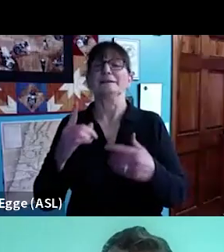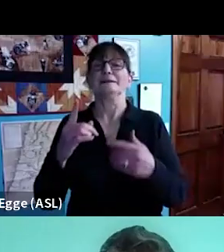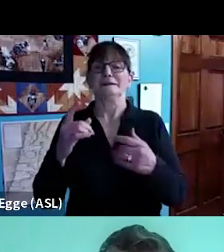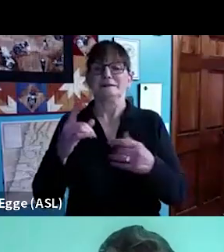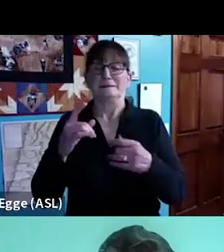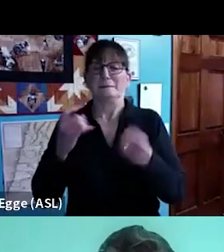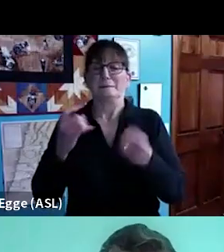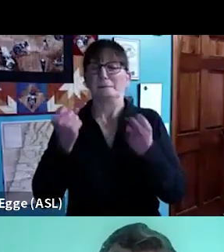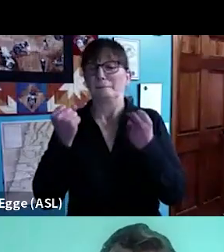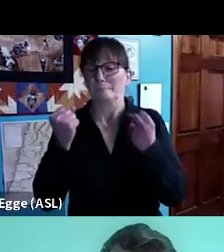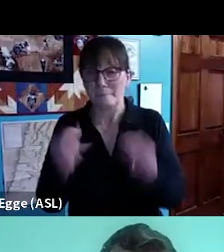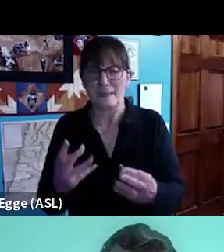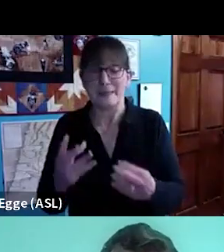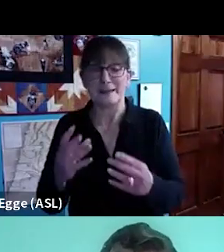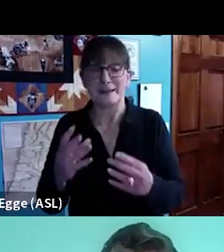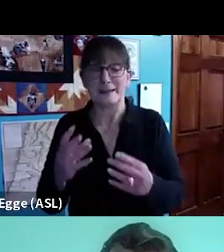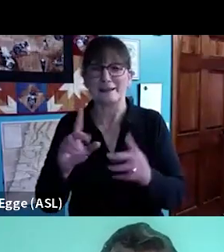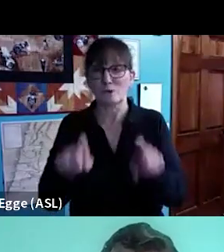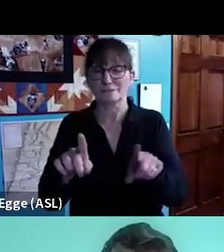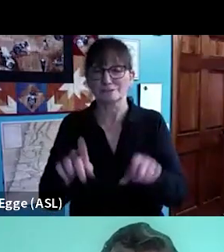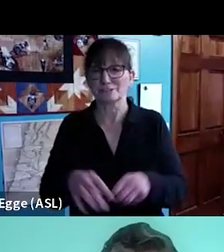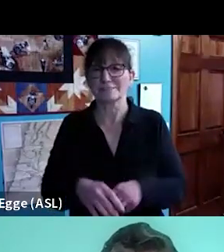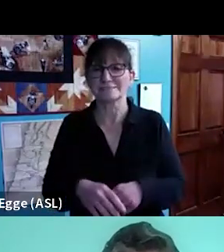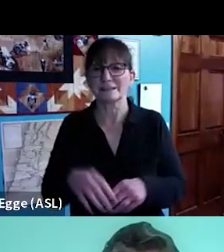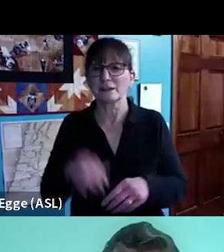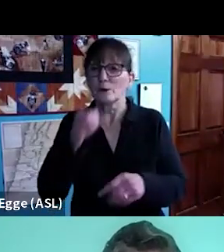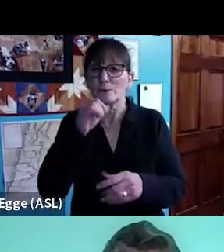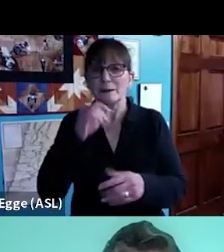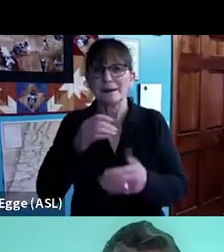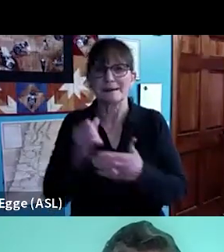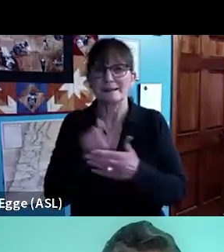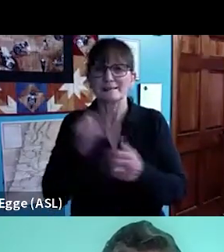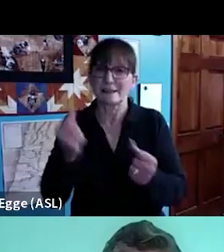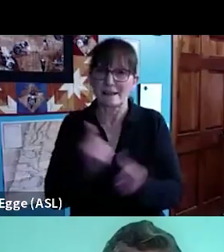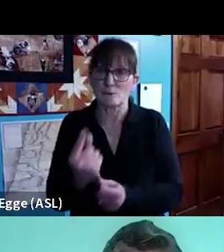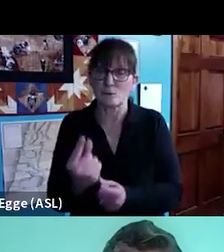el tiempo de tu día para aprender más sobre estas importantes actualizaciones de la Seguridad Social